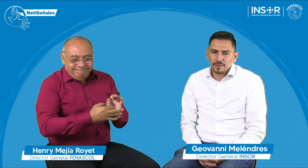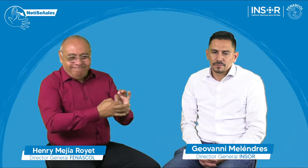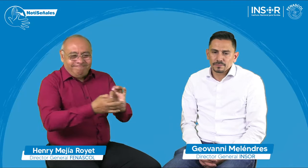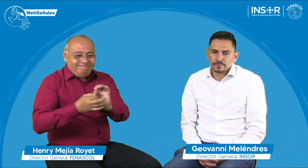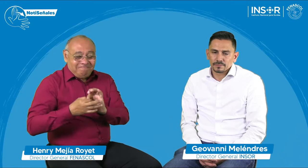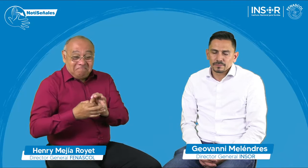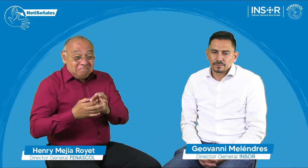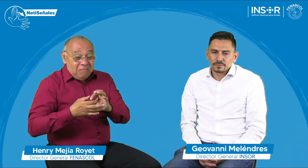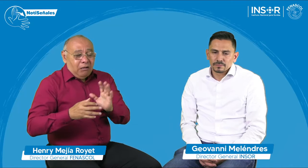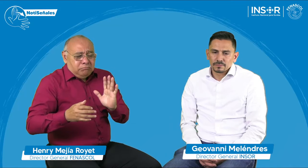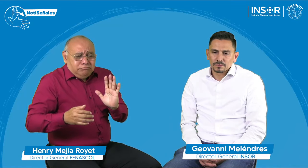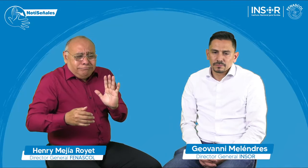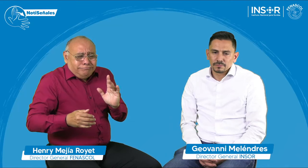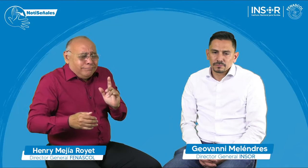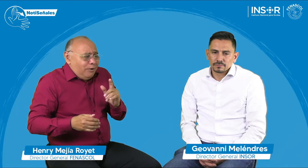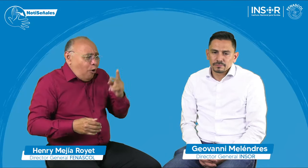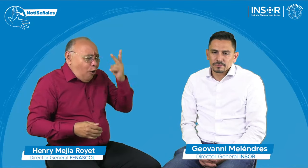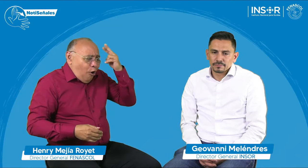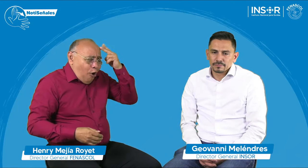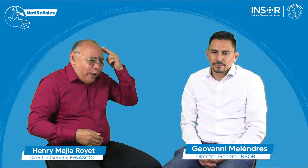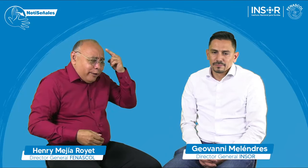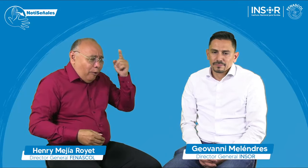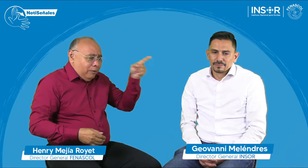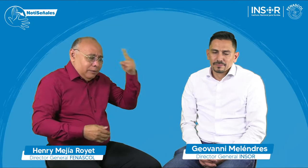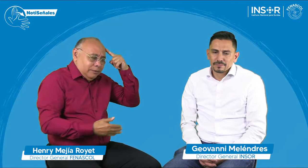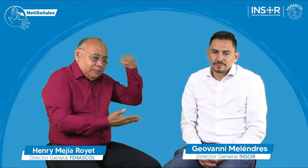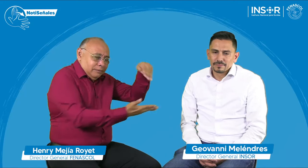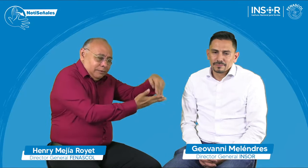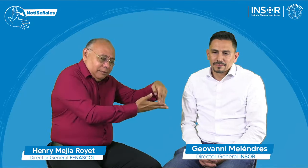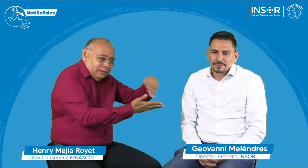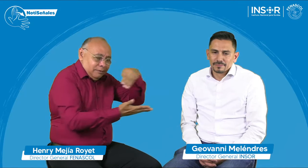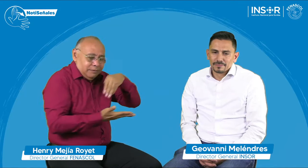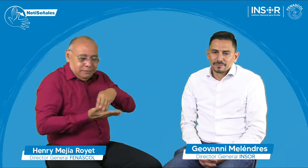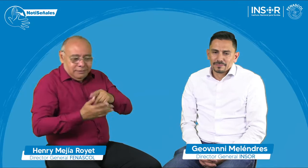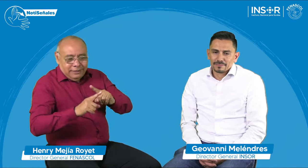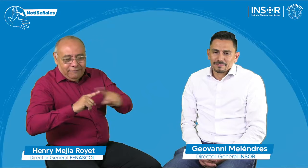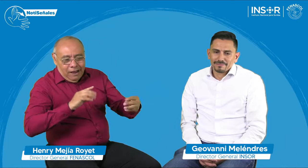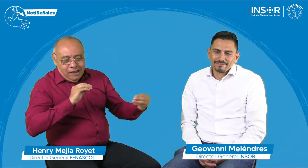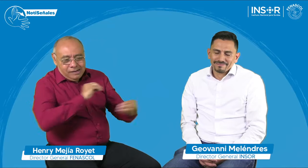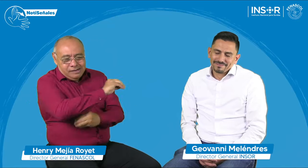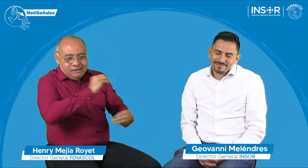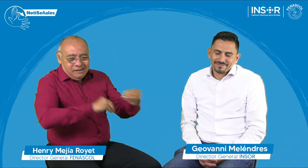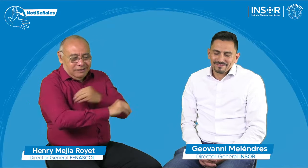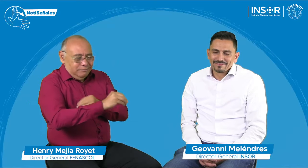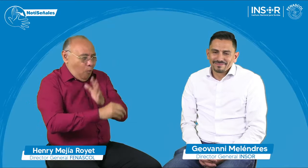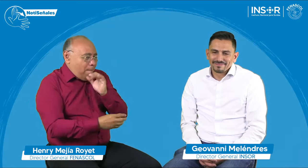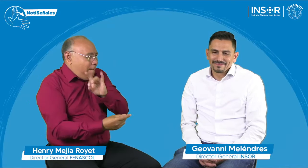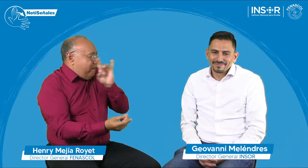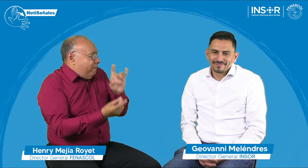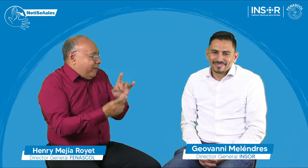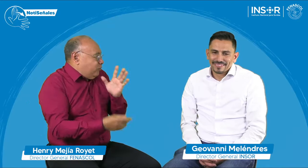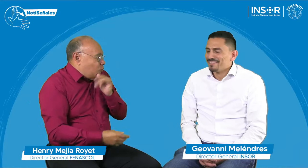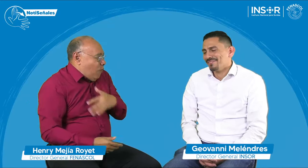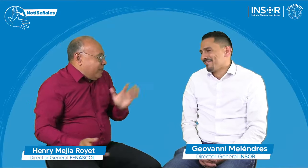la comunidad pueda estar unida. Esta unidad es la que hace una